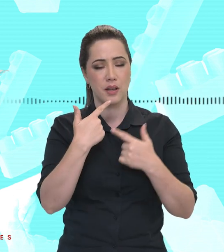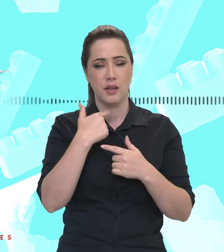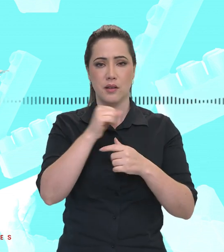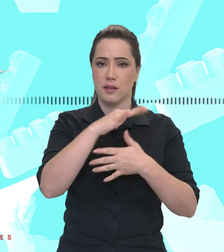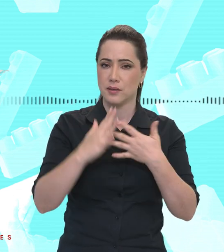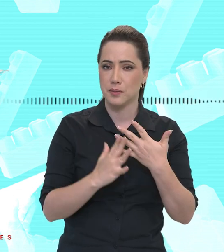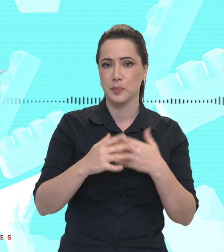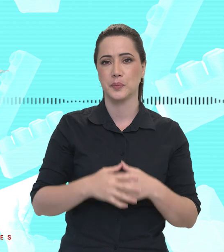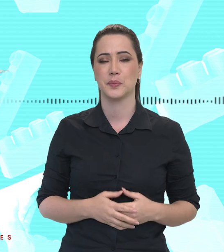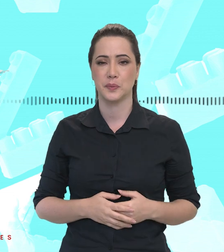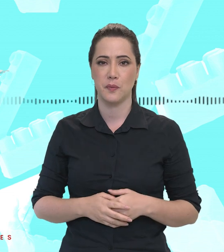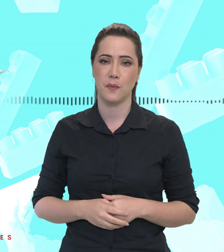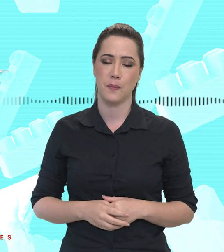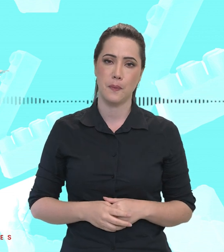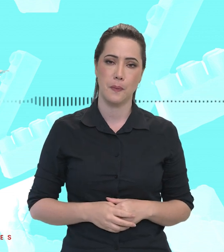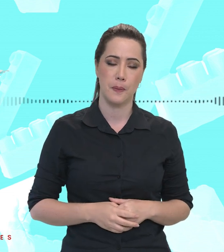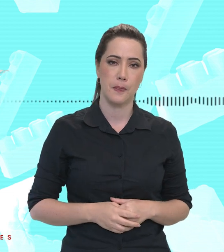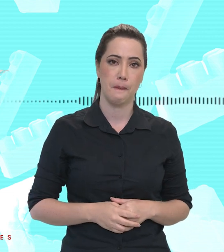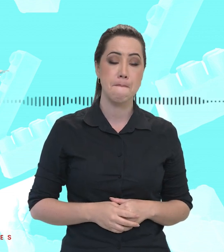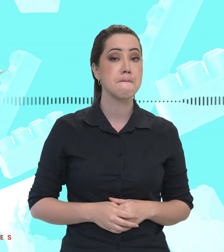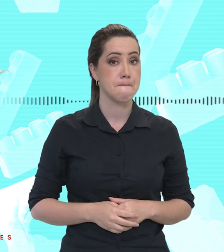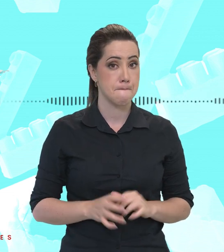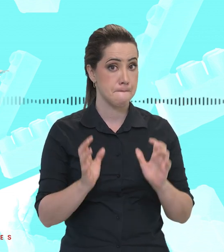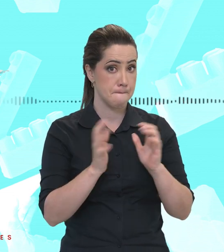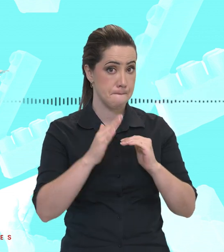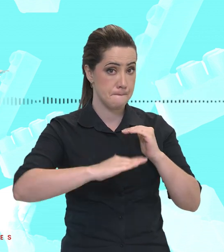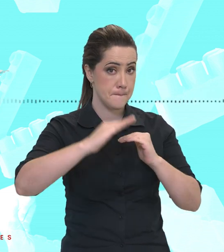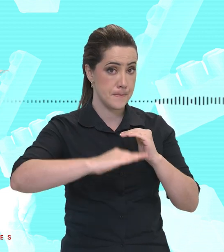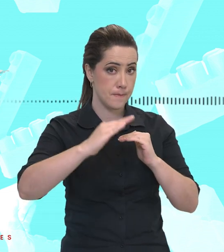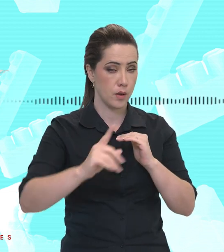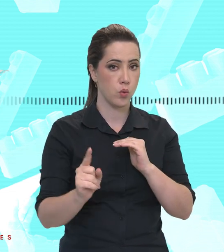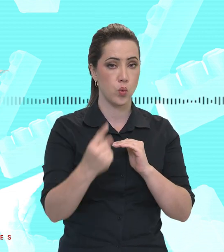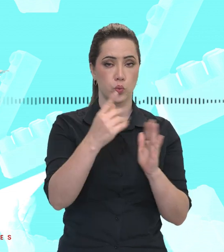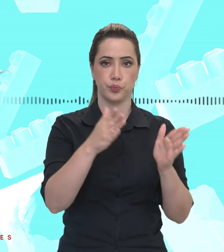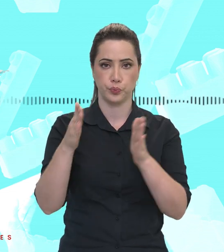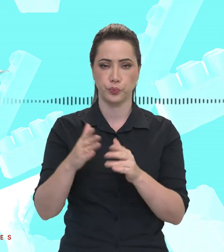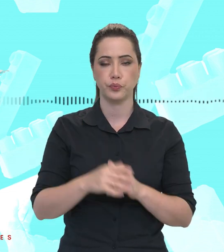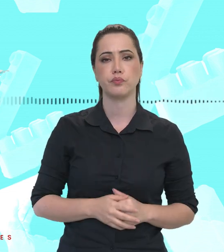Brasileira de Sinais (Libras). TDAH, nem tão raro assim [trilha sonora toca ao fundo por breve momento] 🎶 [Leyberson] Neurodivergentes, parte 1: Nem tão raro assim.